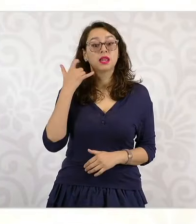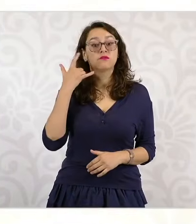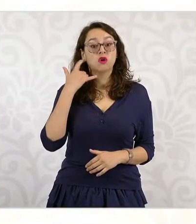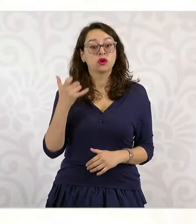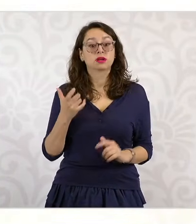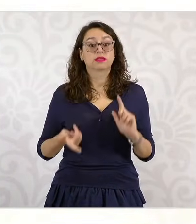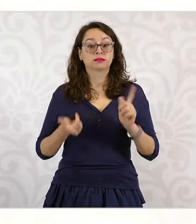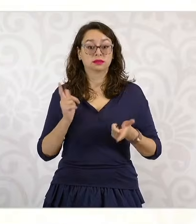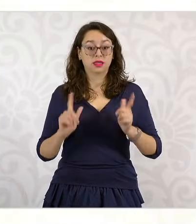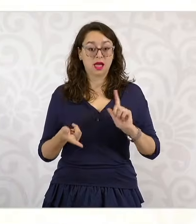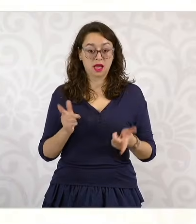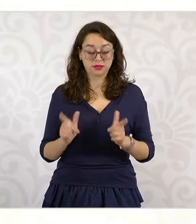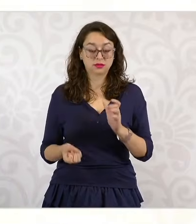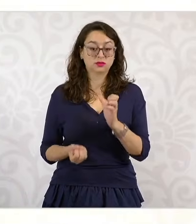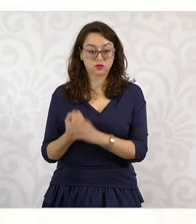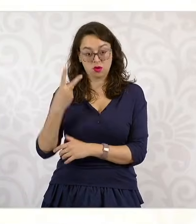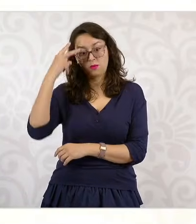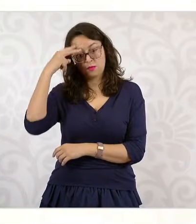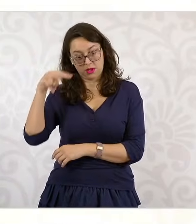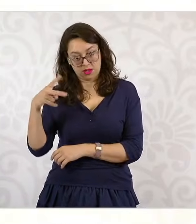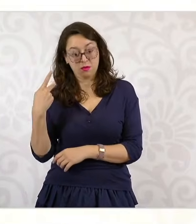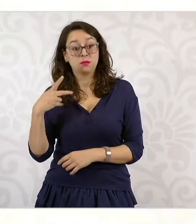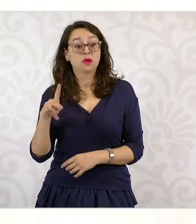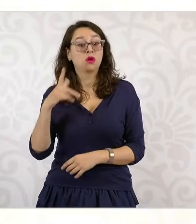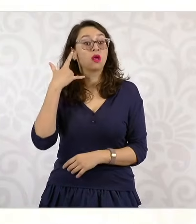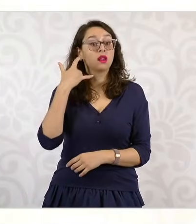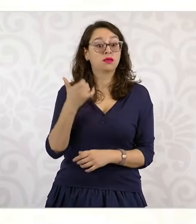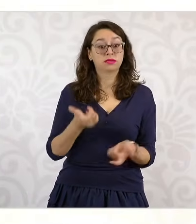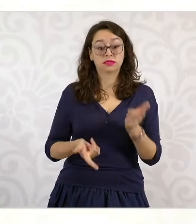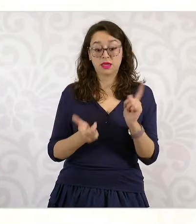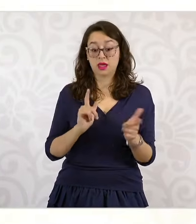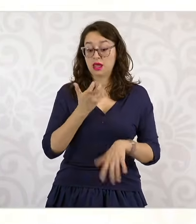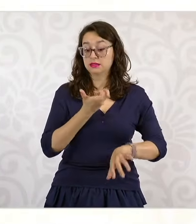pero California y Texas, como ustedes saben, son los estados más importantes de Estados Unidos.